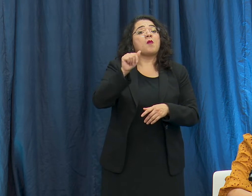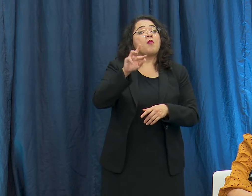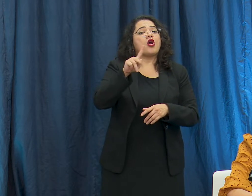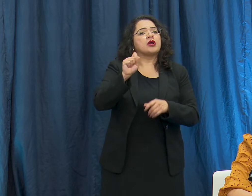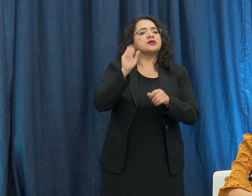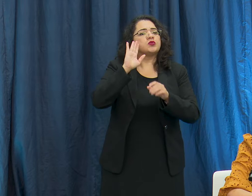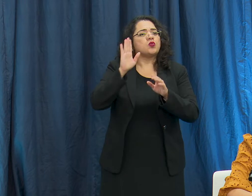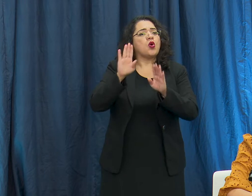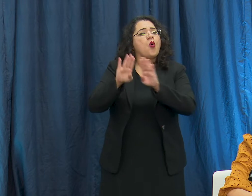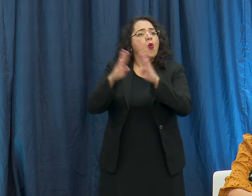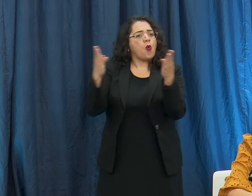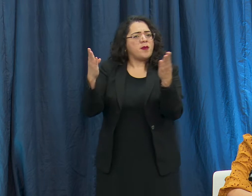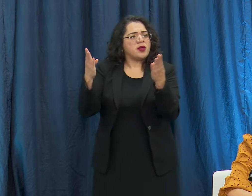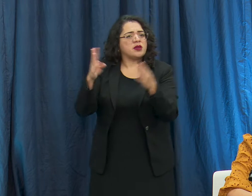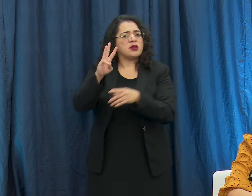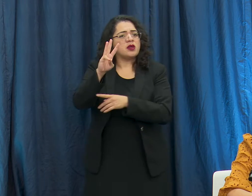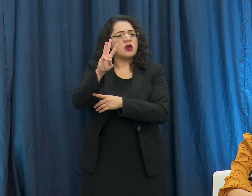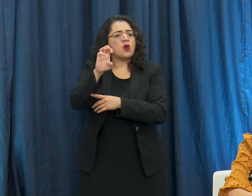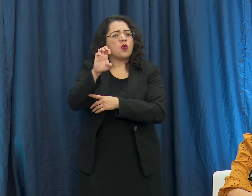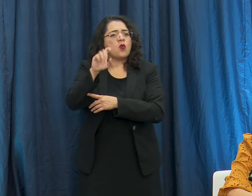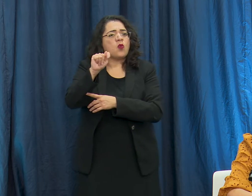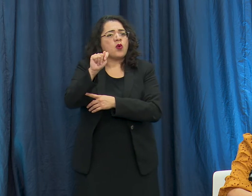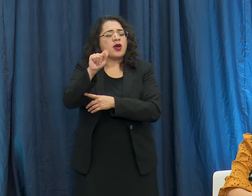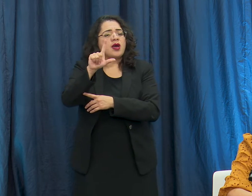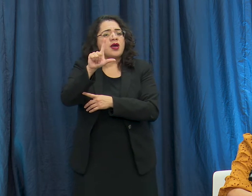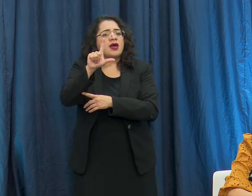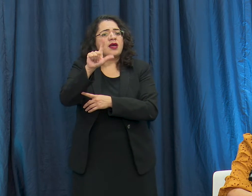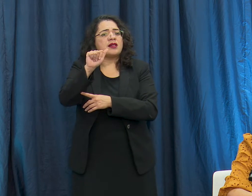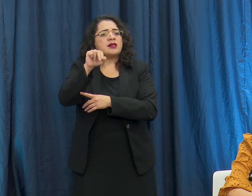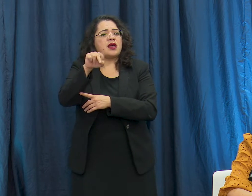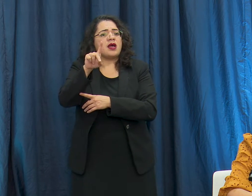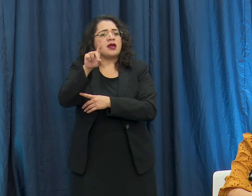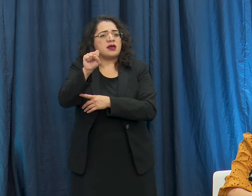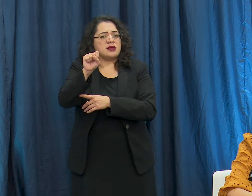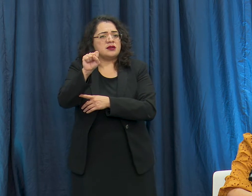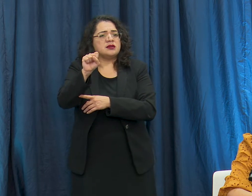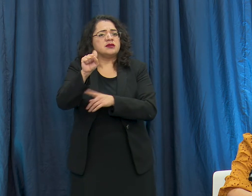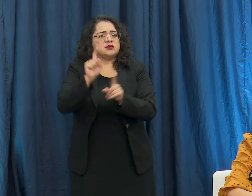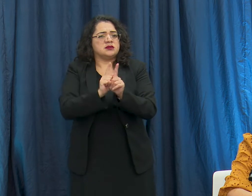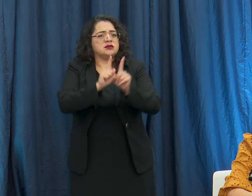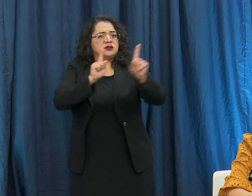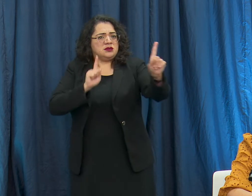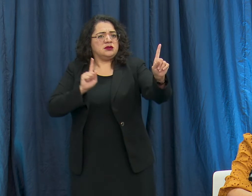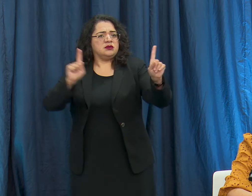con medias a propiedad de distance am en toph is eco los Estanza en toes para